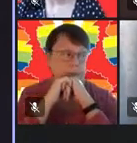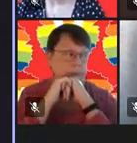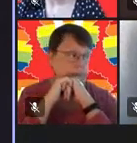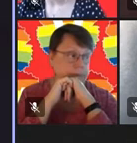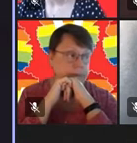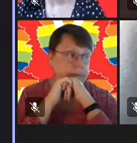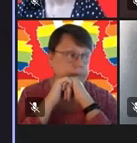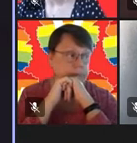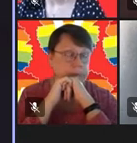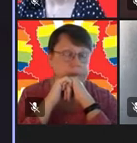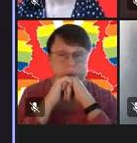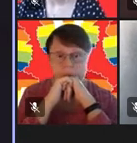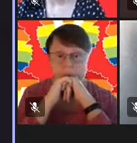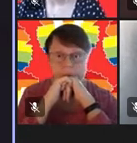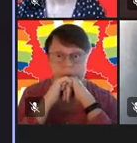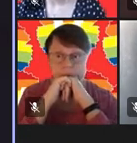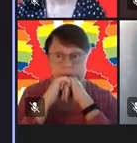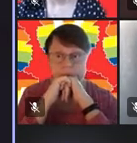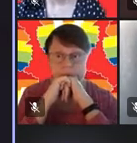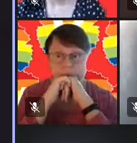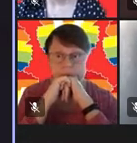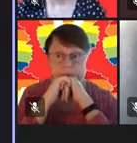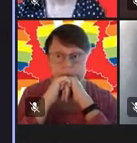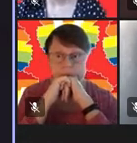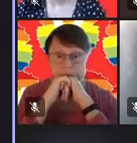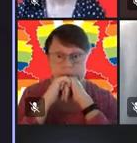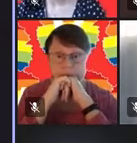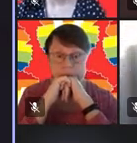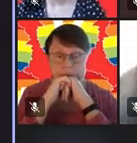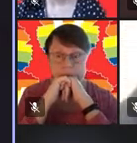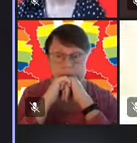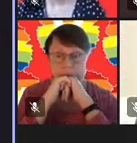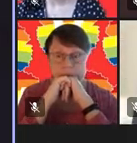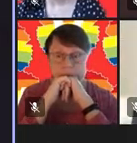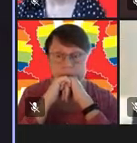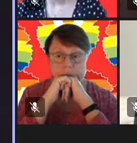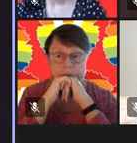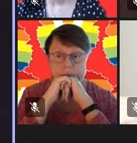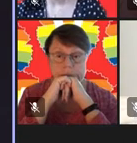Utspel runt detta med dag på i cotta demokratins majoritet